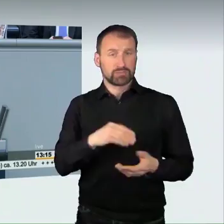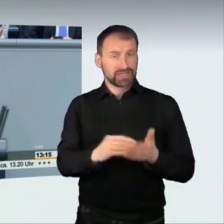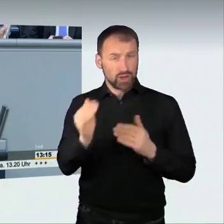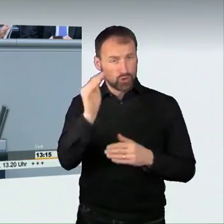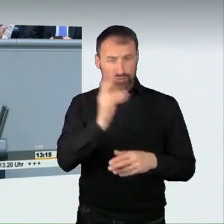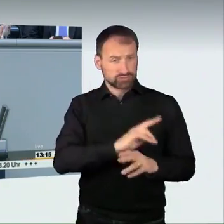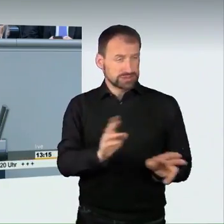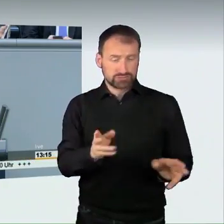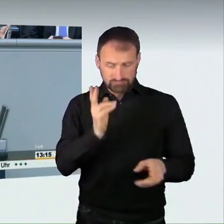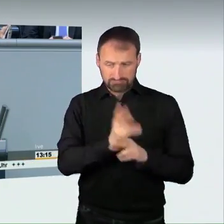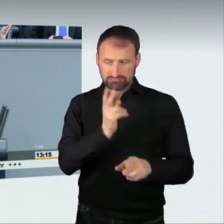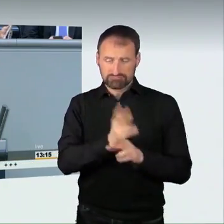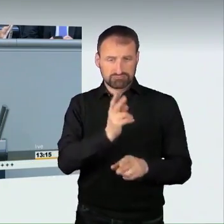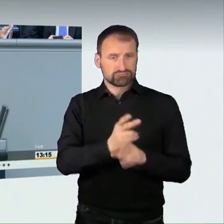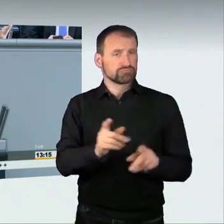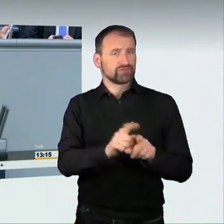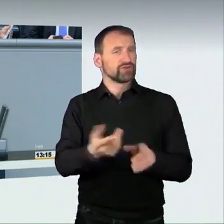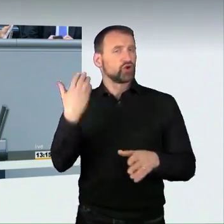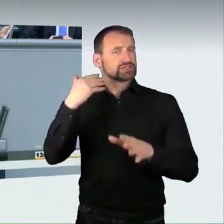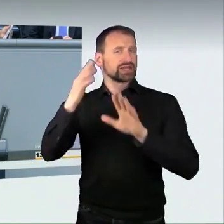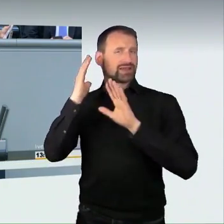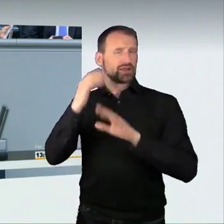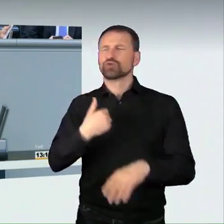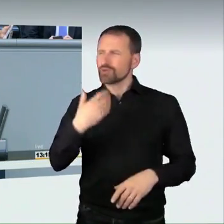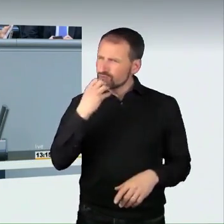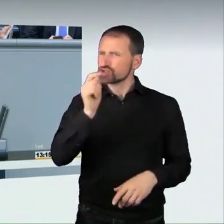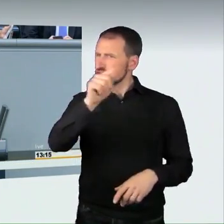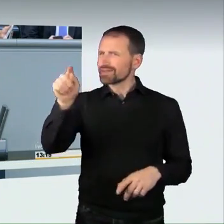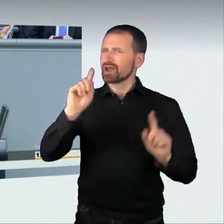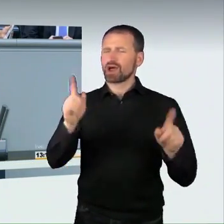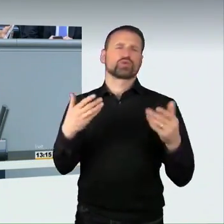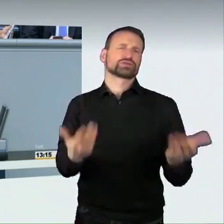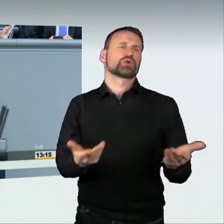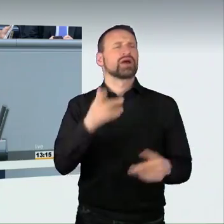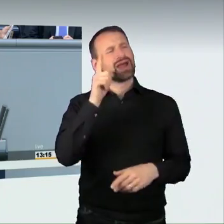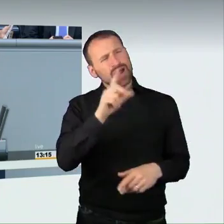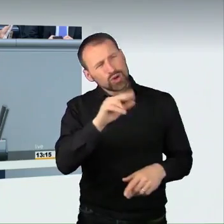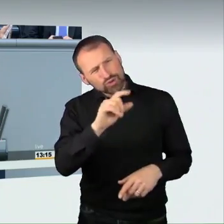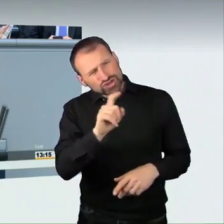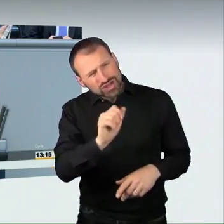Das wünsche ich mir auch von vielen anderen. (Zwischenruf) Herr Luczak, das habe ich auch vorher schon gemacht,